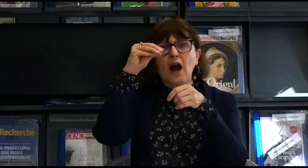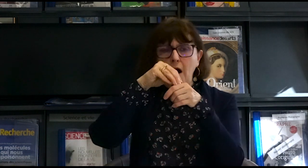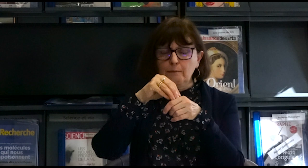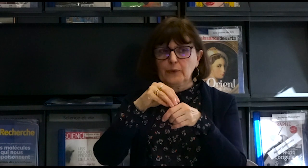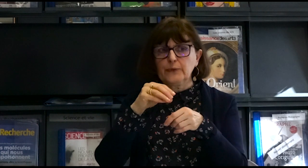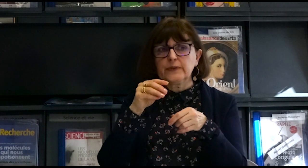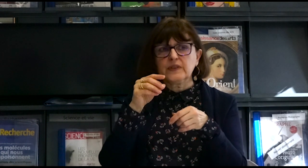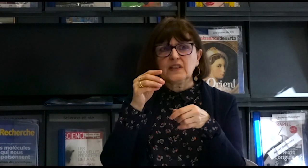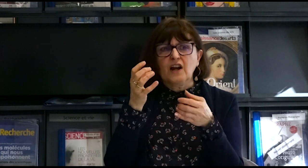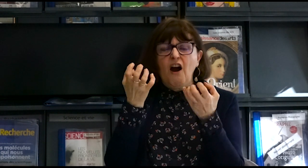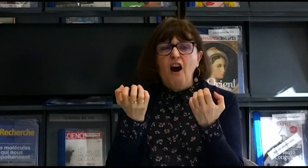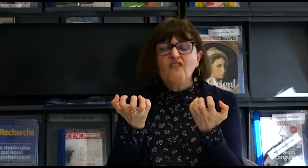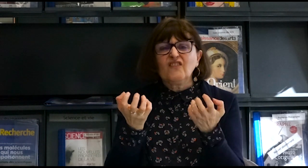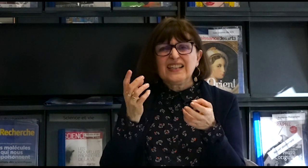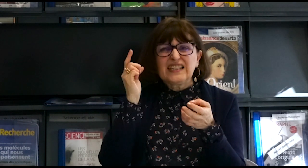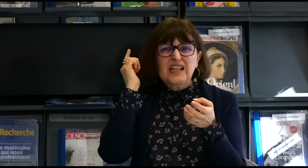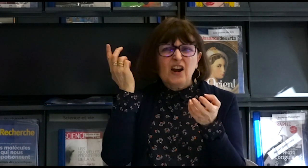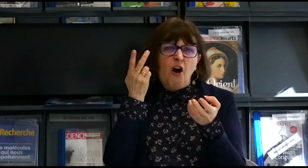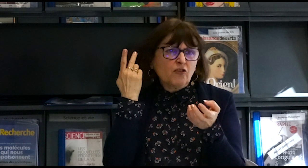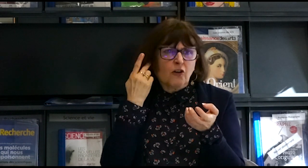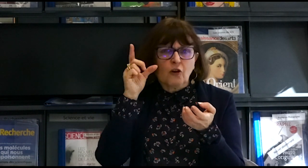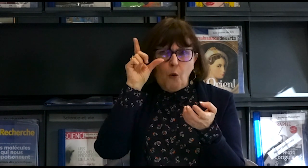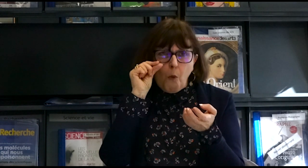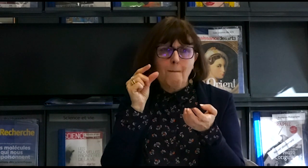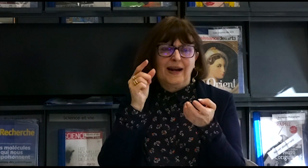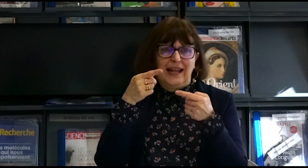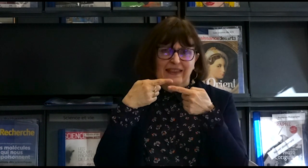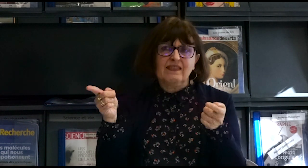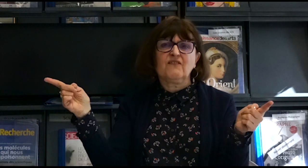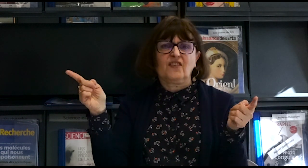En plus, j’avais envie que les entendants comprennent sa différence.